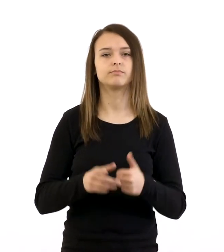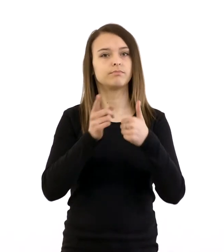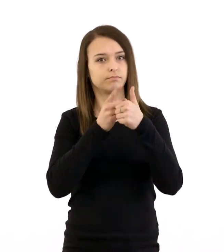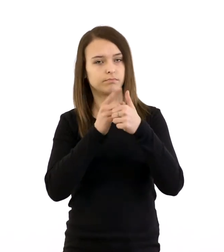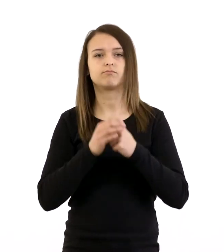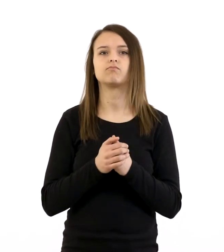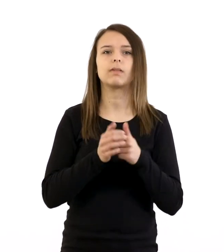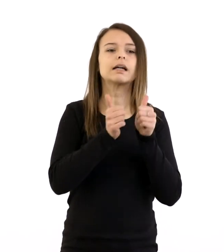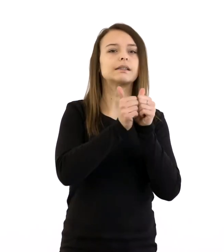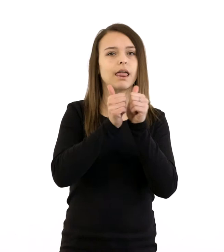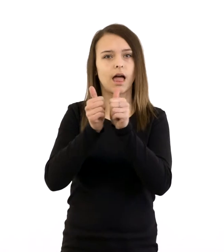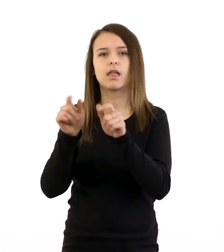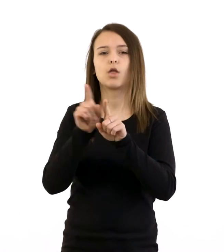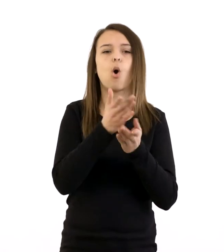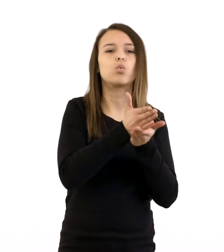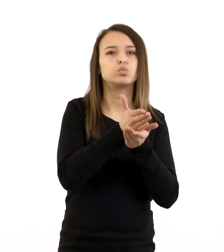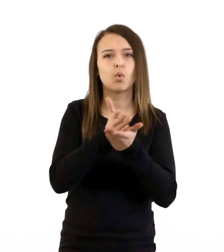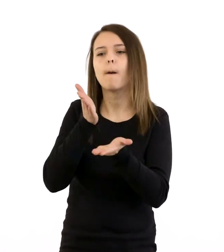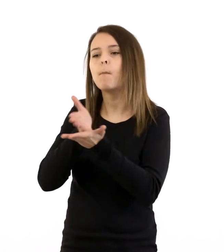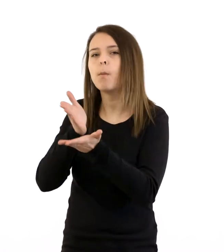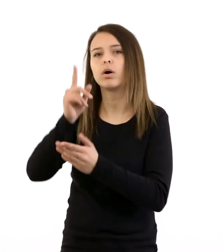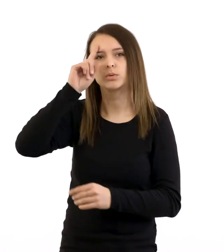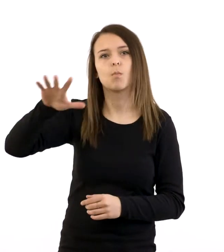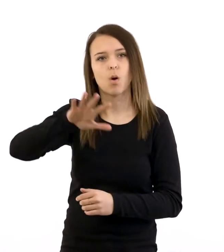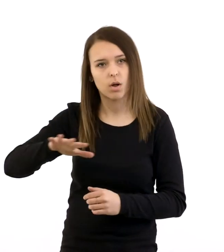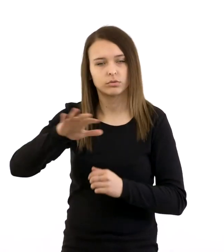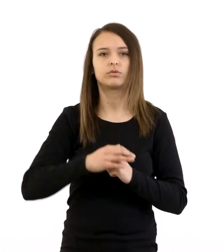zadań i usług pomocy społecznej,